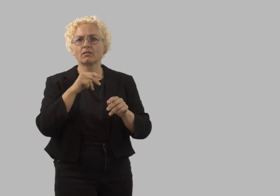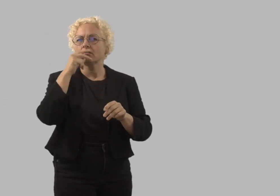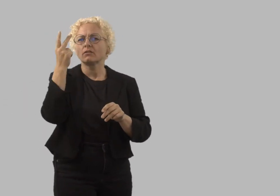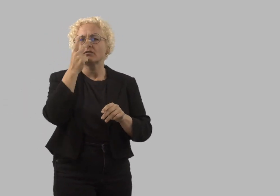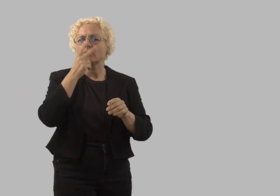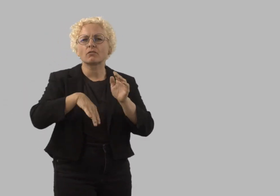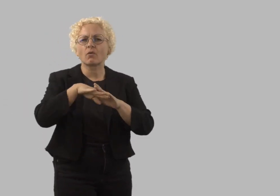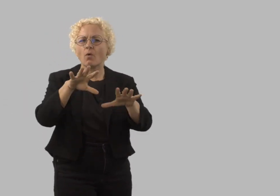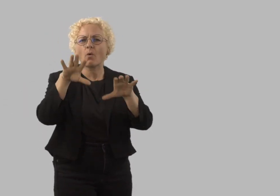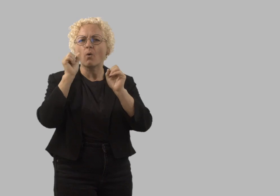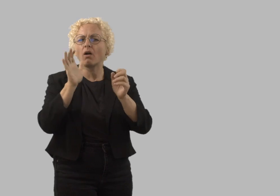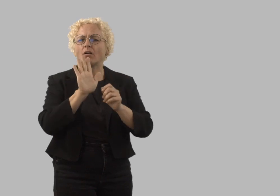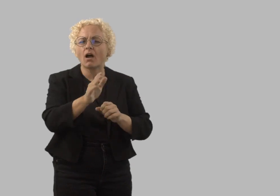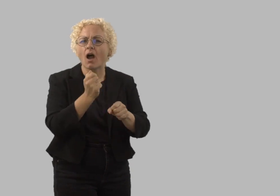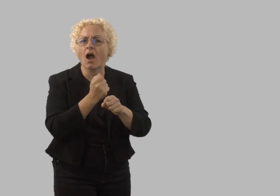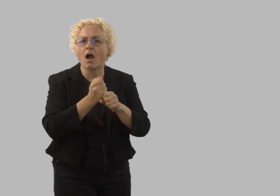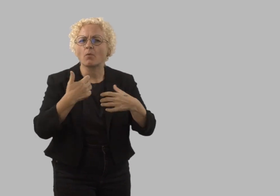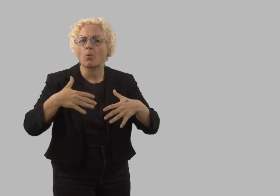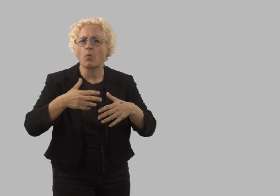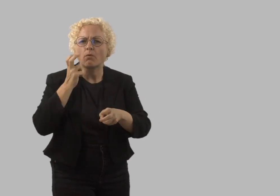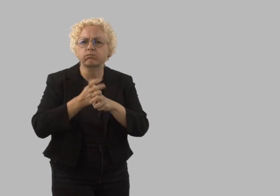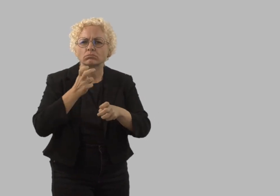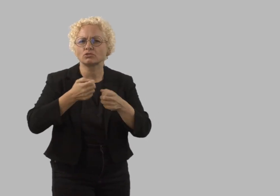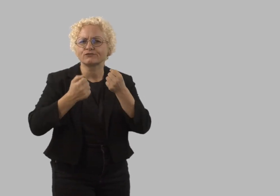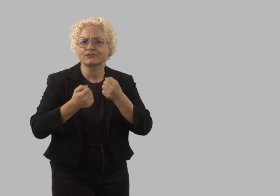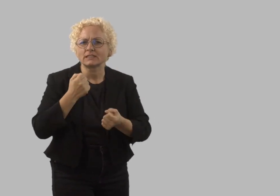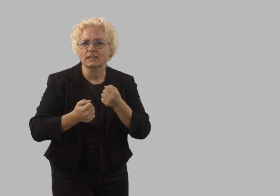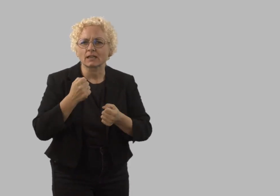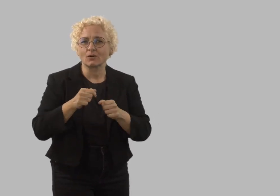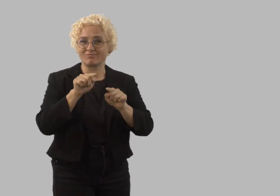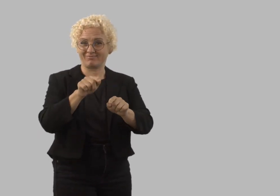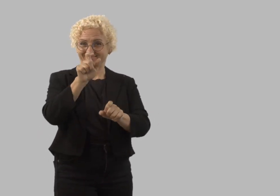aber man hat bei den Zeitungskolporteuren gesehen, wie prekäre Arbeit ausschaut.